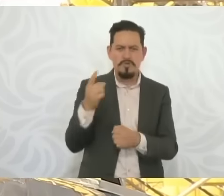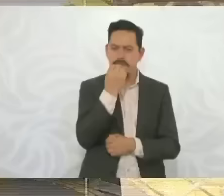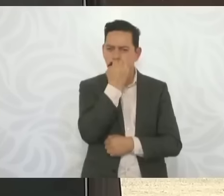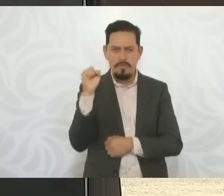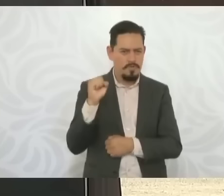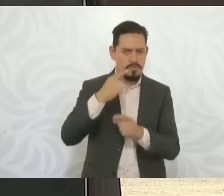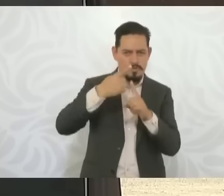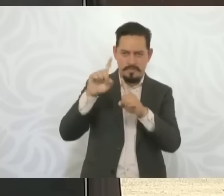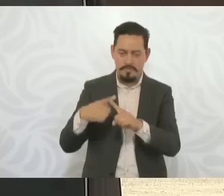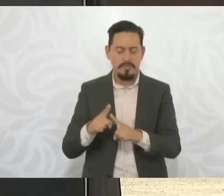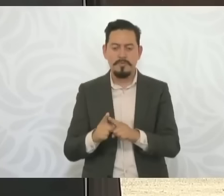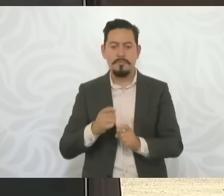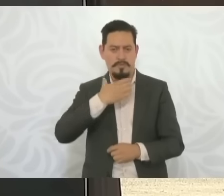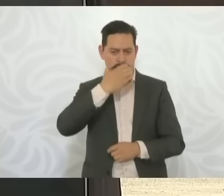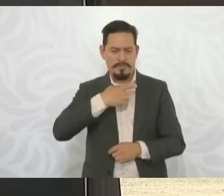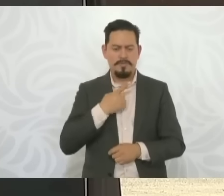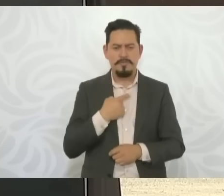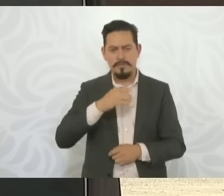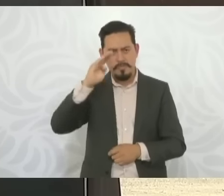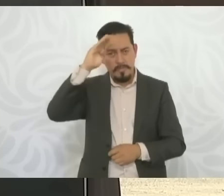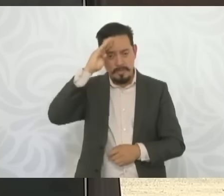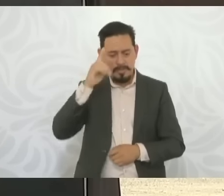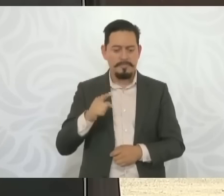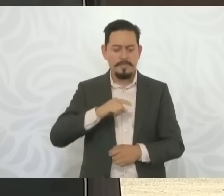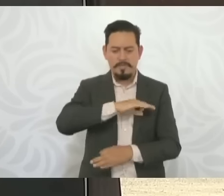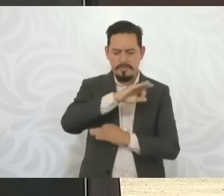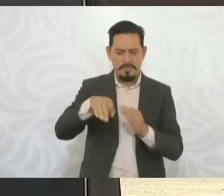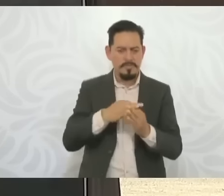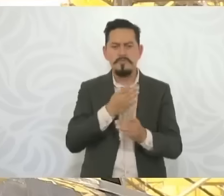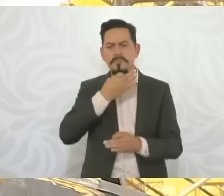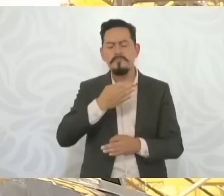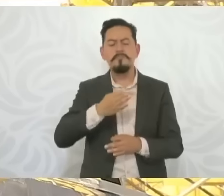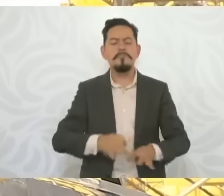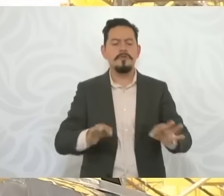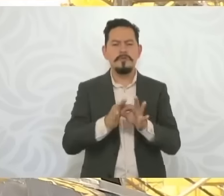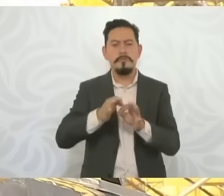Cárdenas concluyó que la energía era demasiado importante para dejarla en manos de particulares